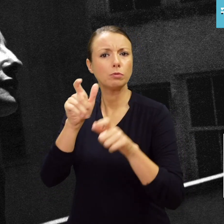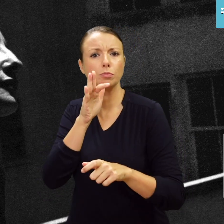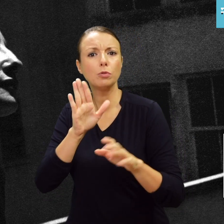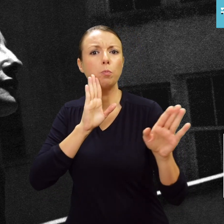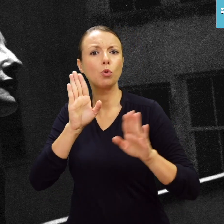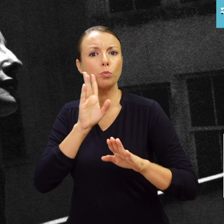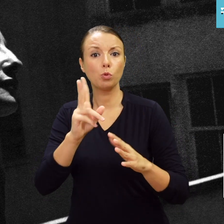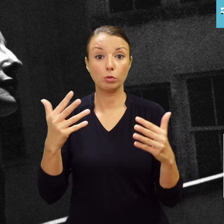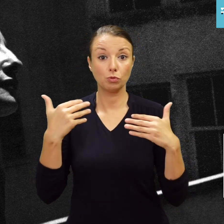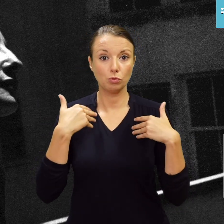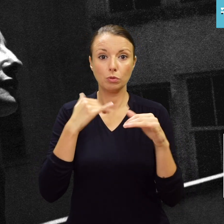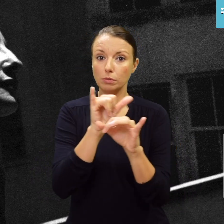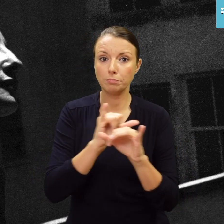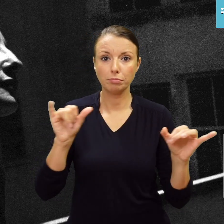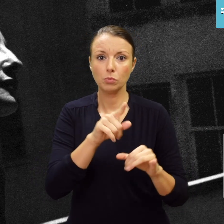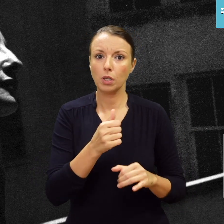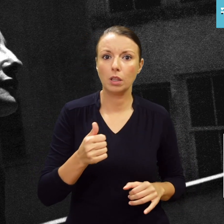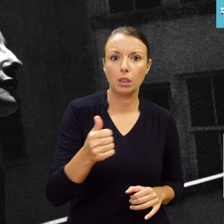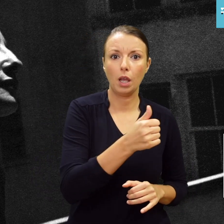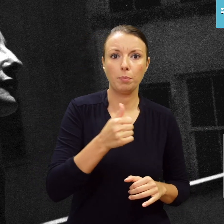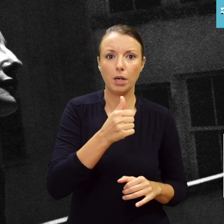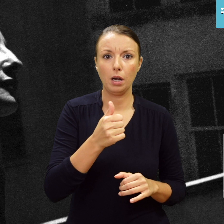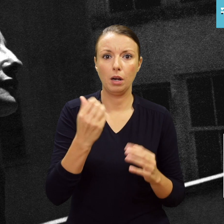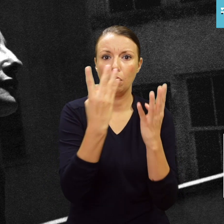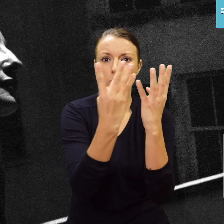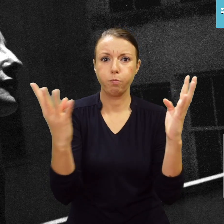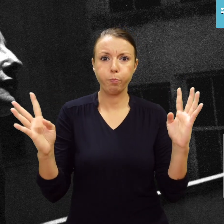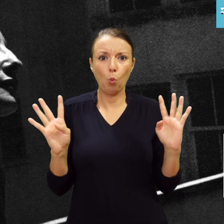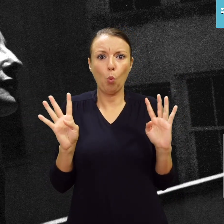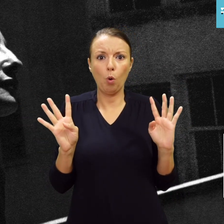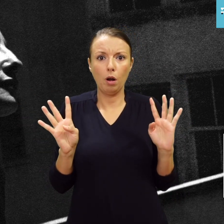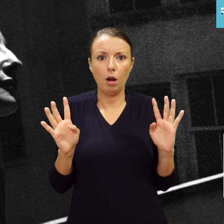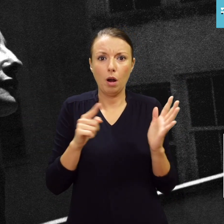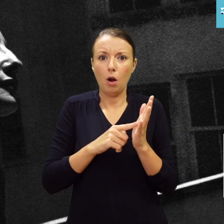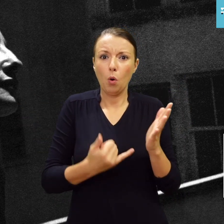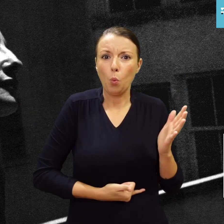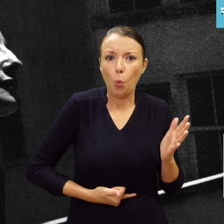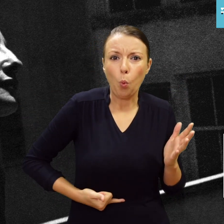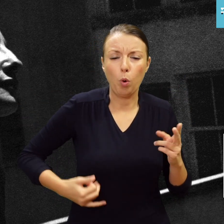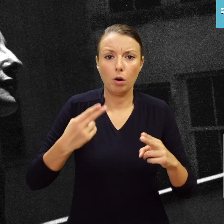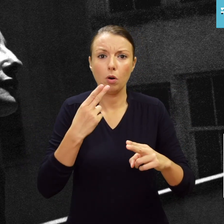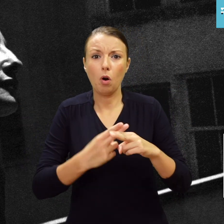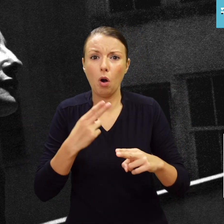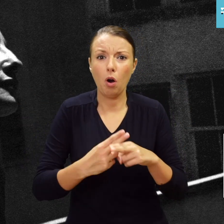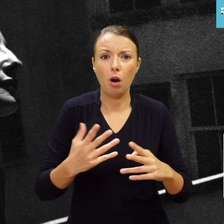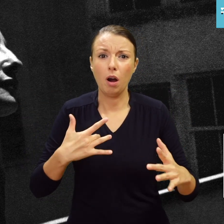samotna, odcięta od świata murem, umęczona głodem, chorobami i strachem,